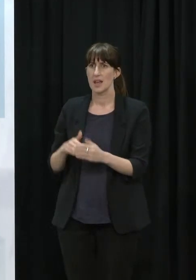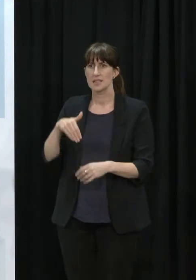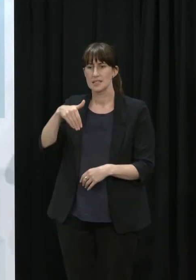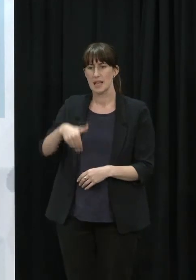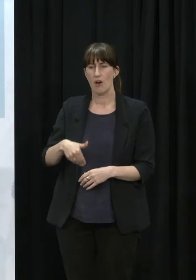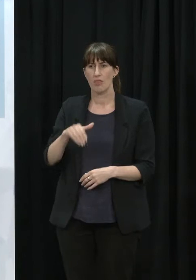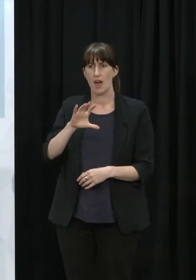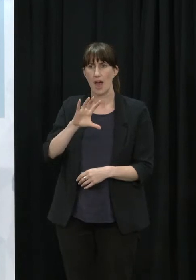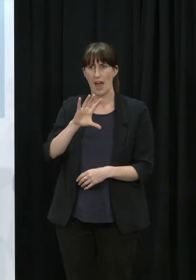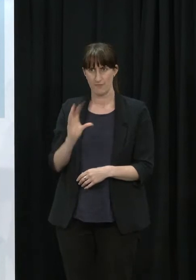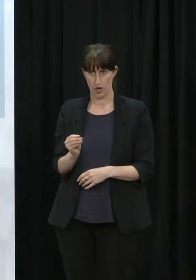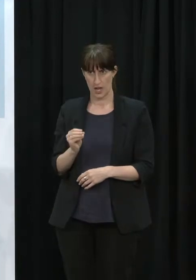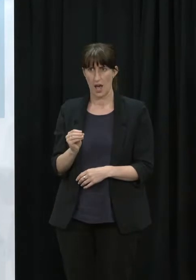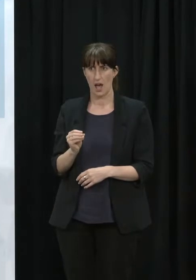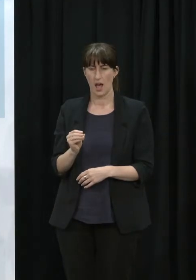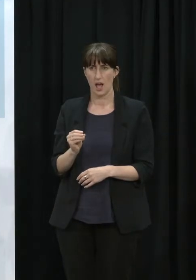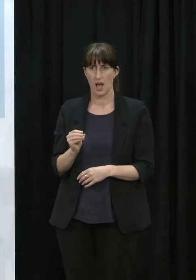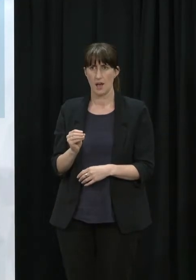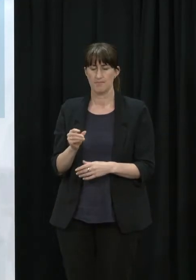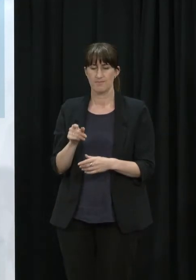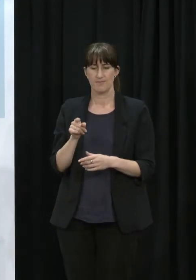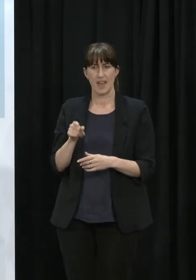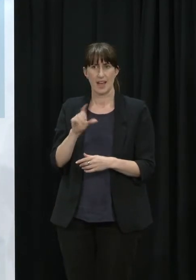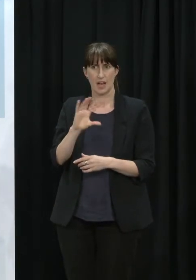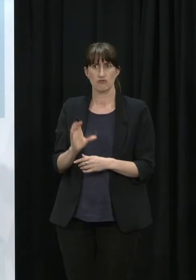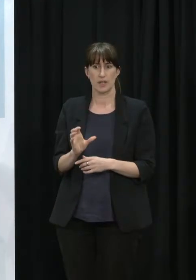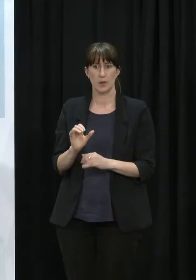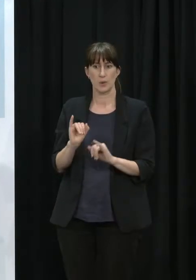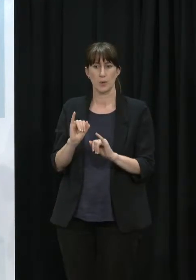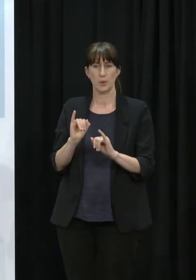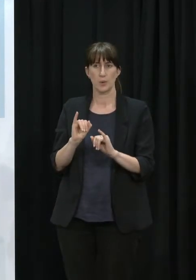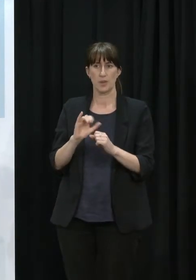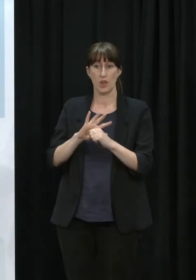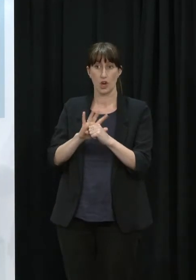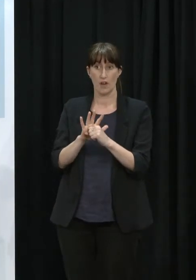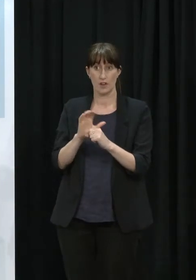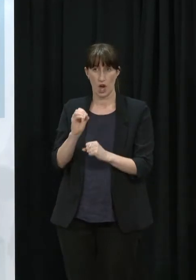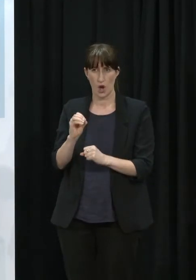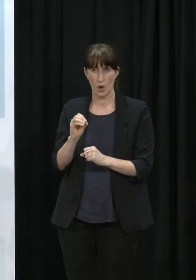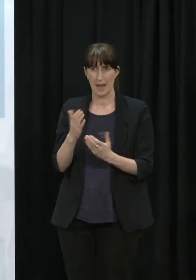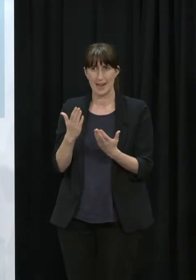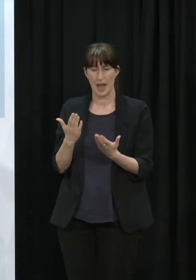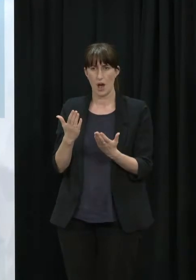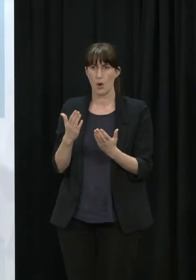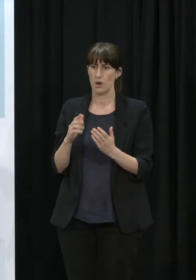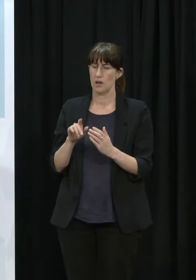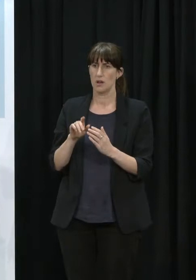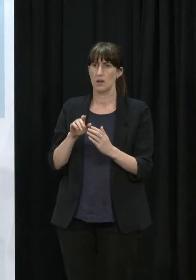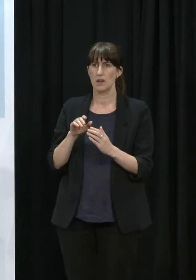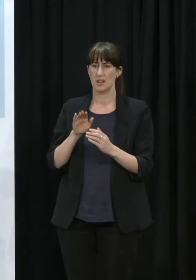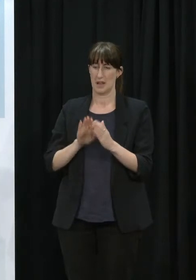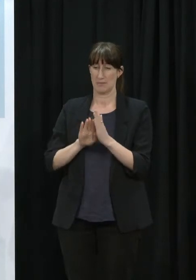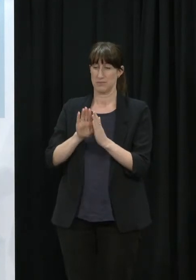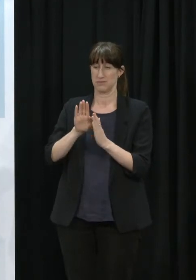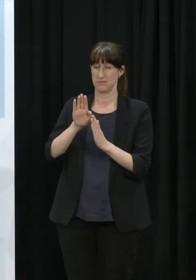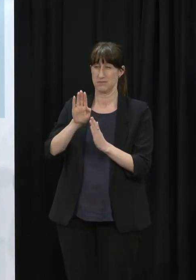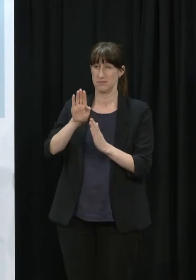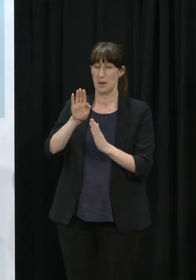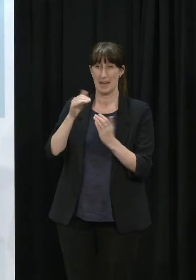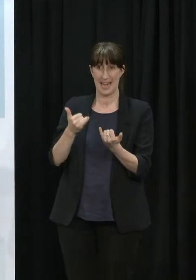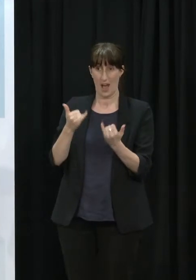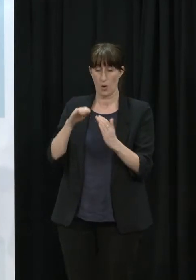Kare au i penei.